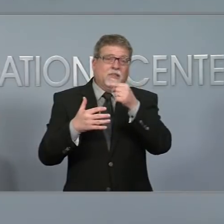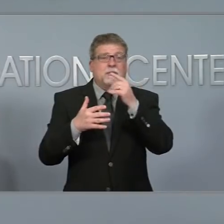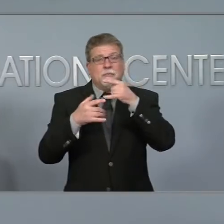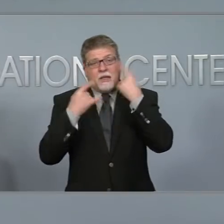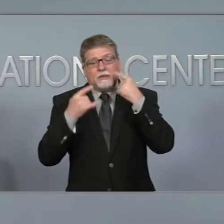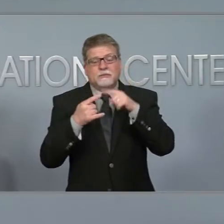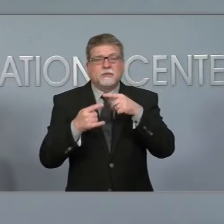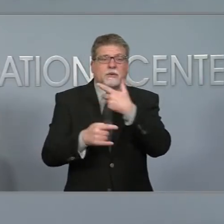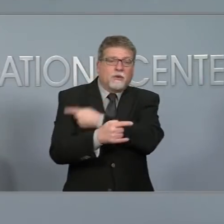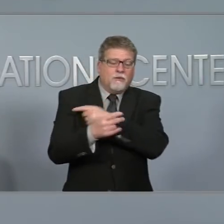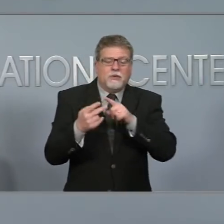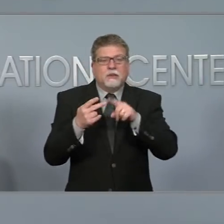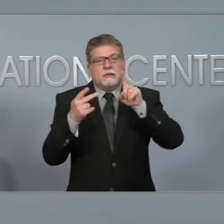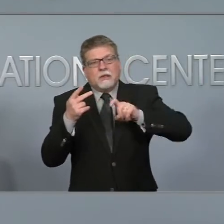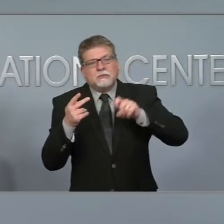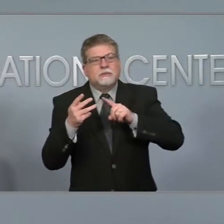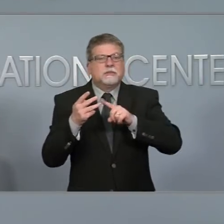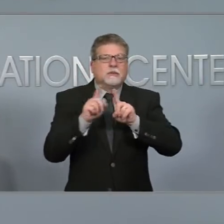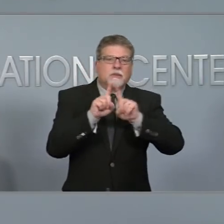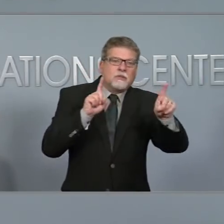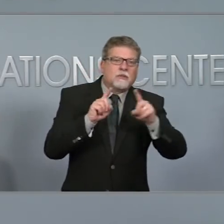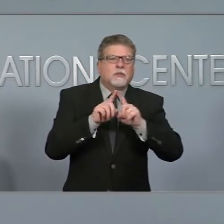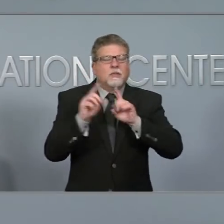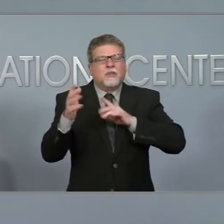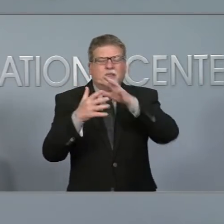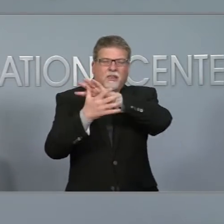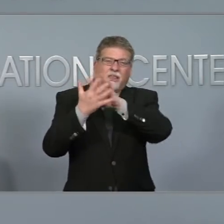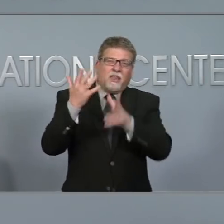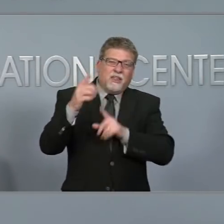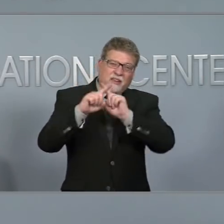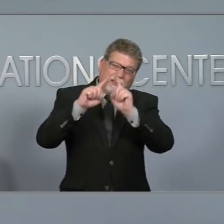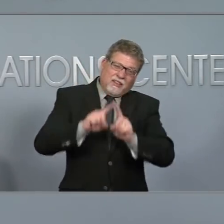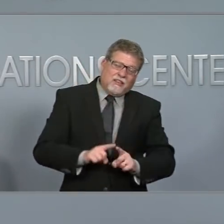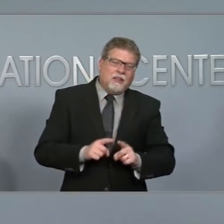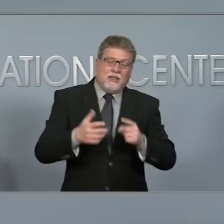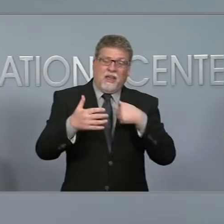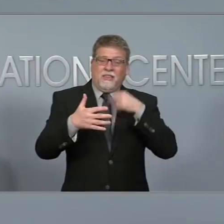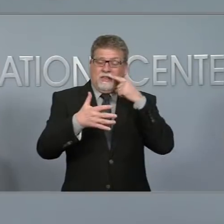los maestros y los alumnos las mascarillas es una de estos